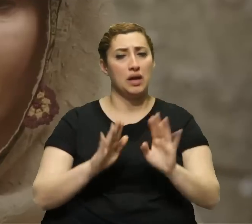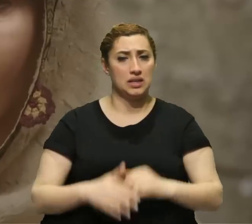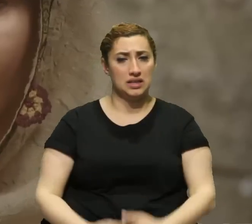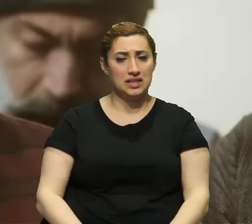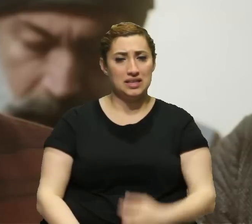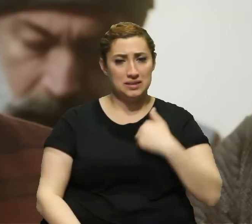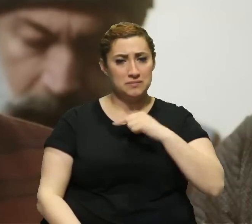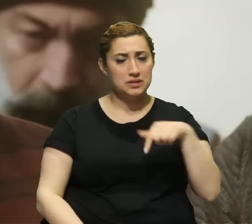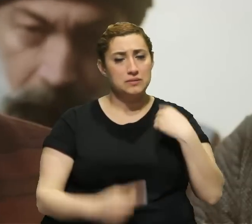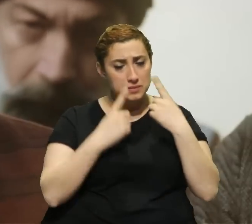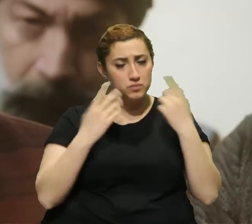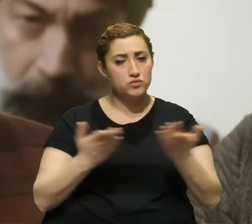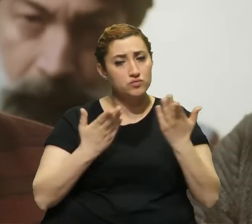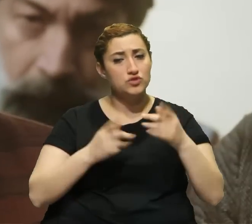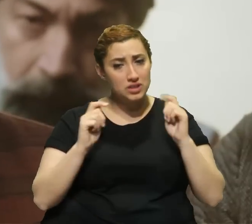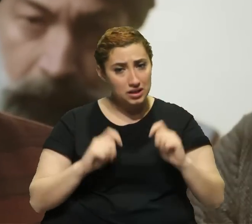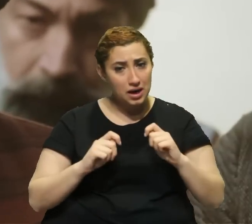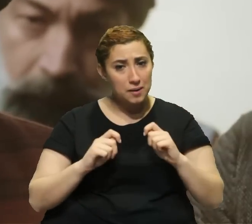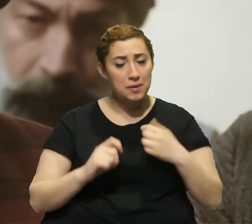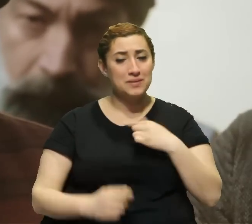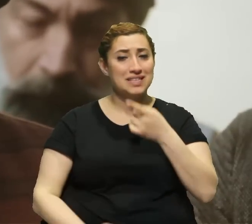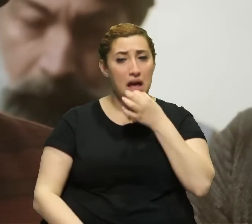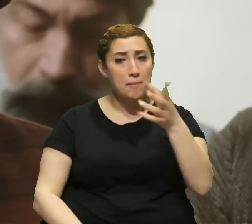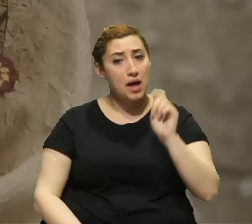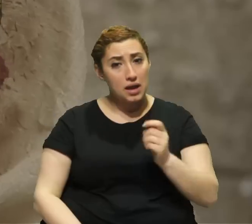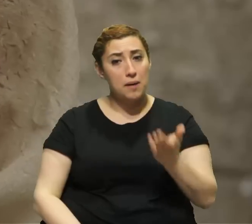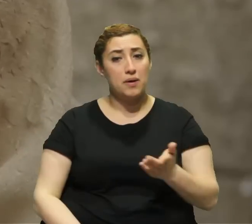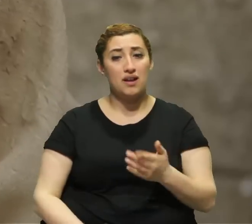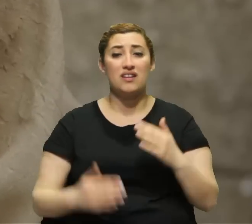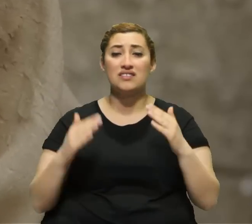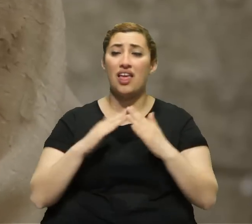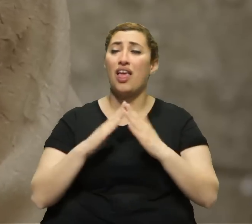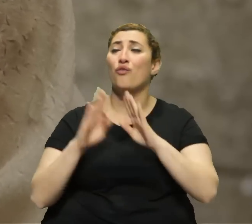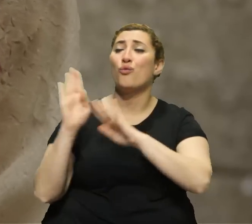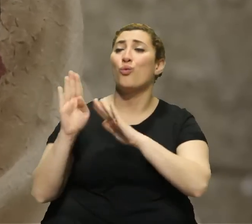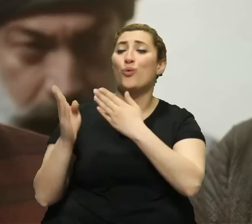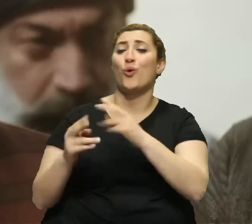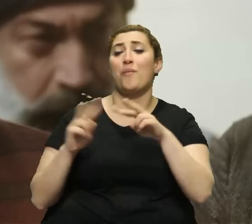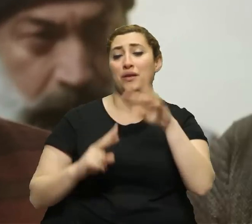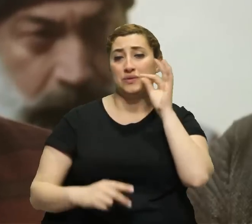Bizler alakadar olup... ...haber eylesek size. -Ev kaçmaz ha Mesut Efendi.